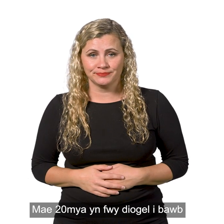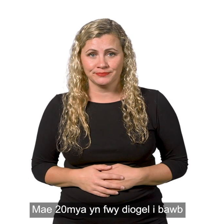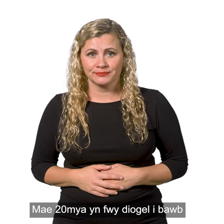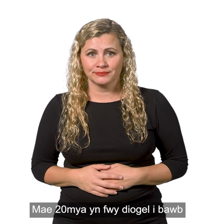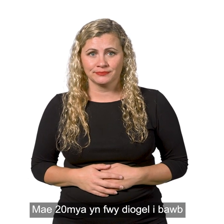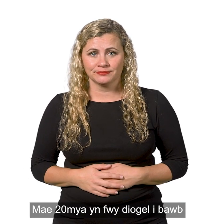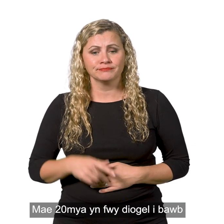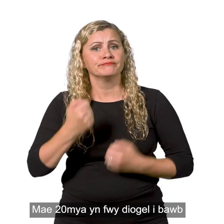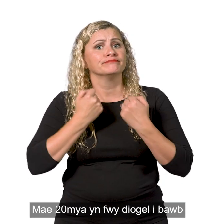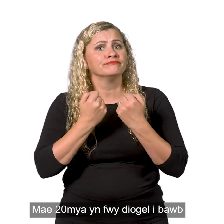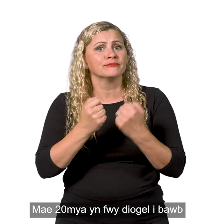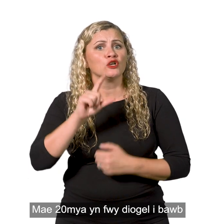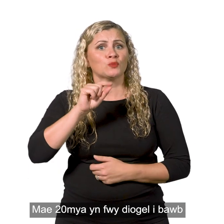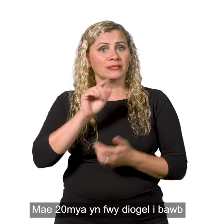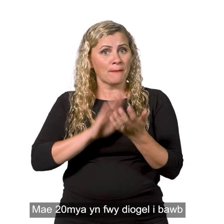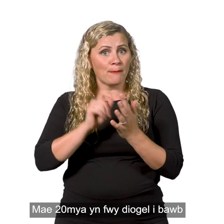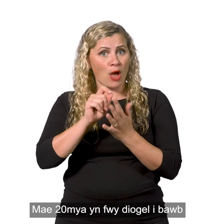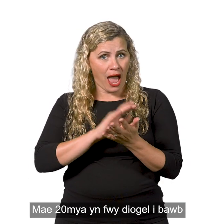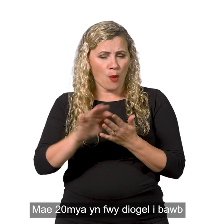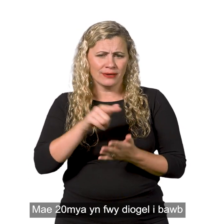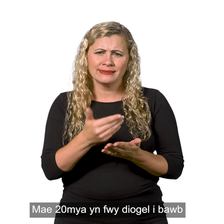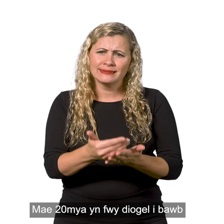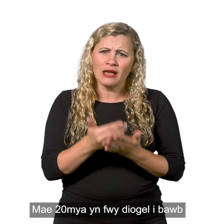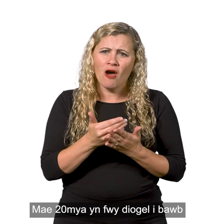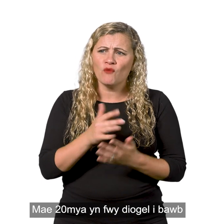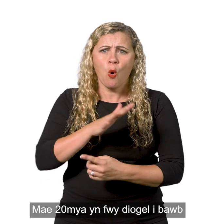Mae 20mya yn fwy diogel i bawb